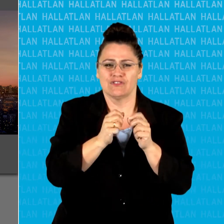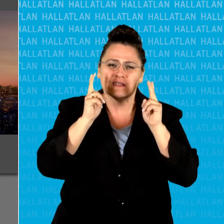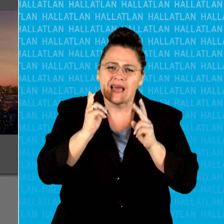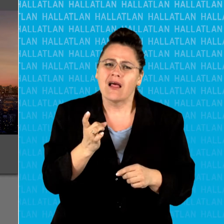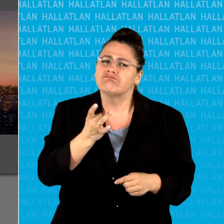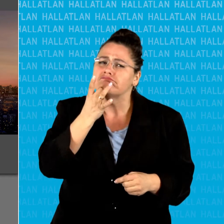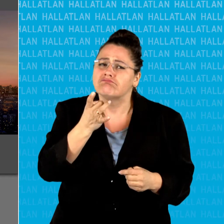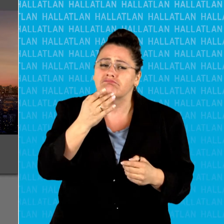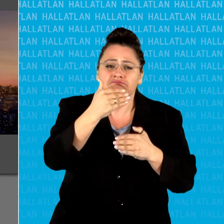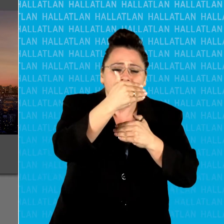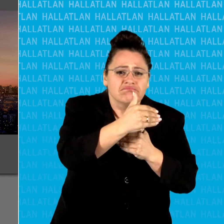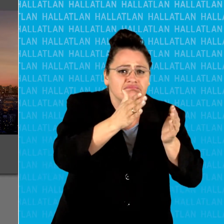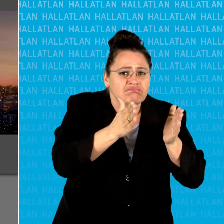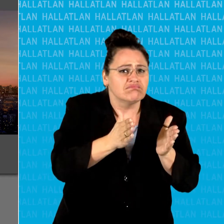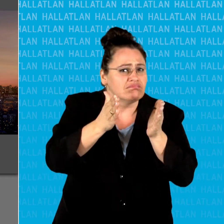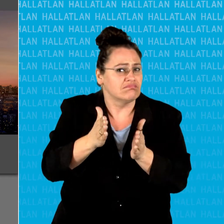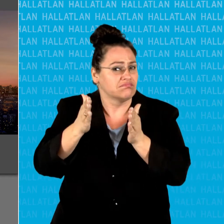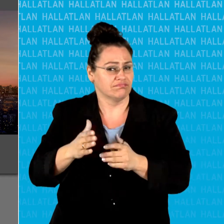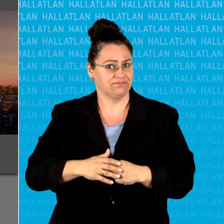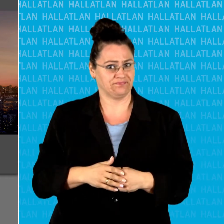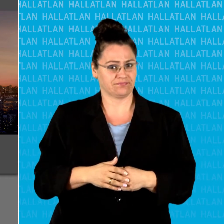hogy minden négyzetméter számít.